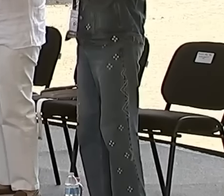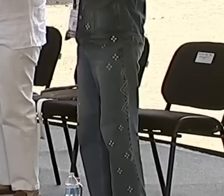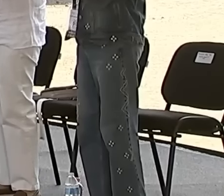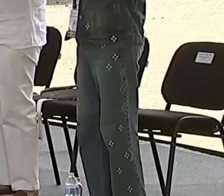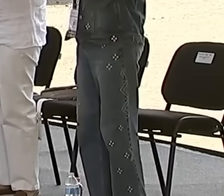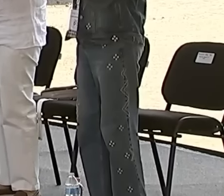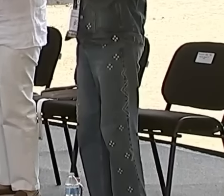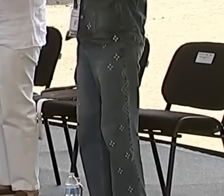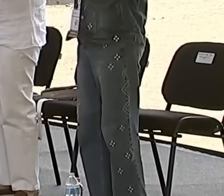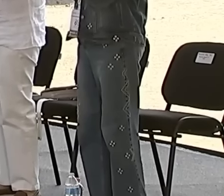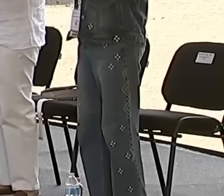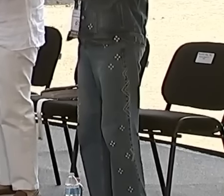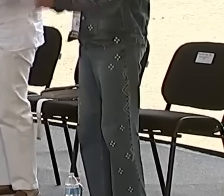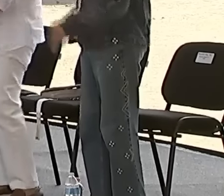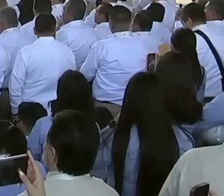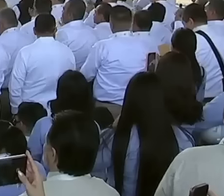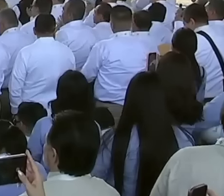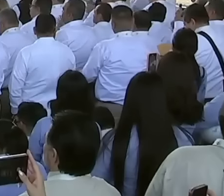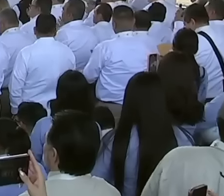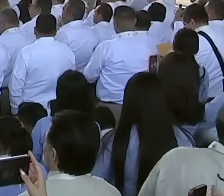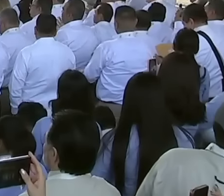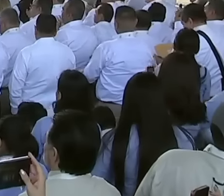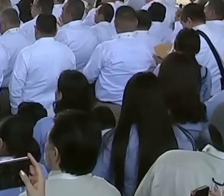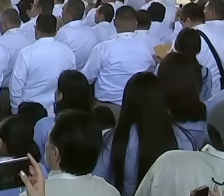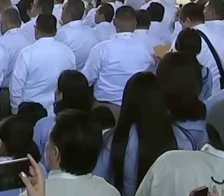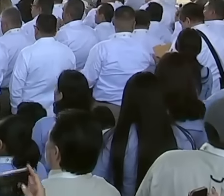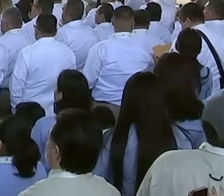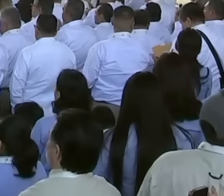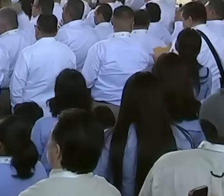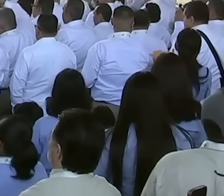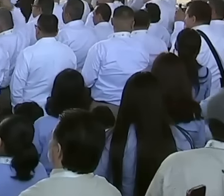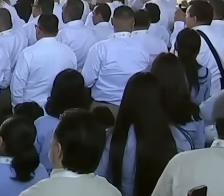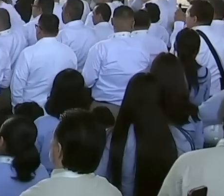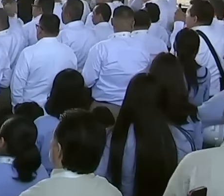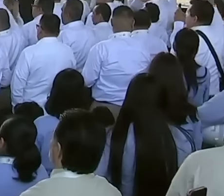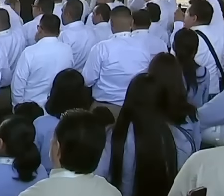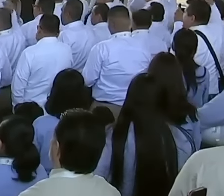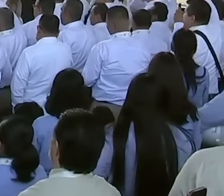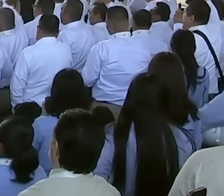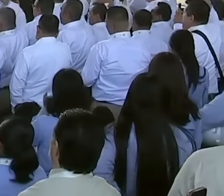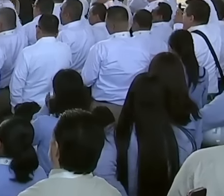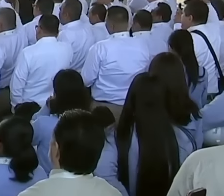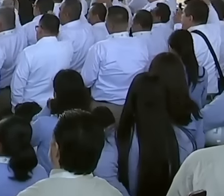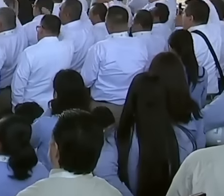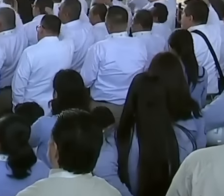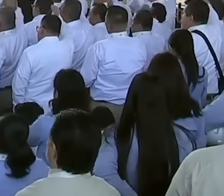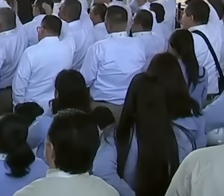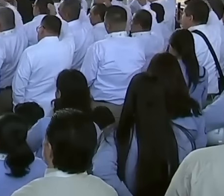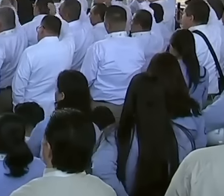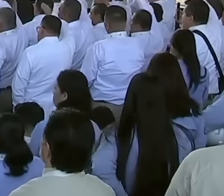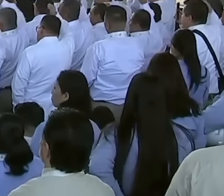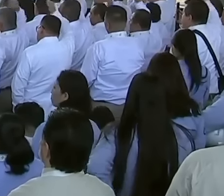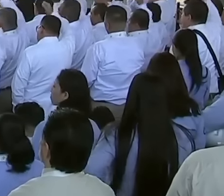Favor de ocupar sus lugares.